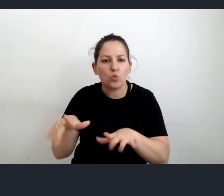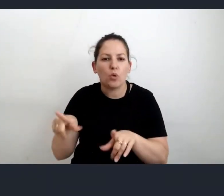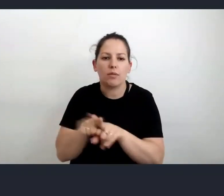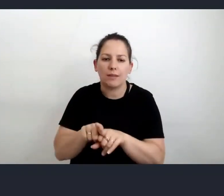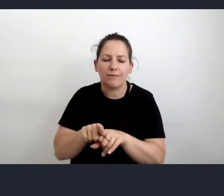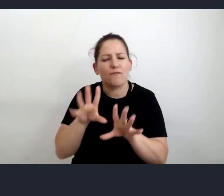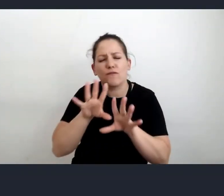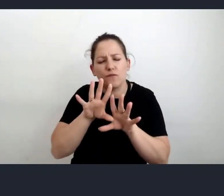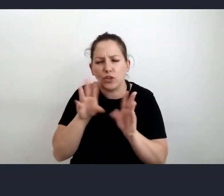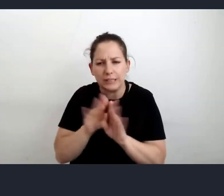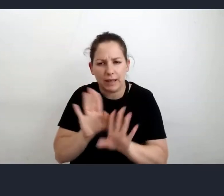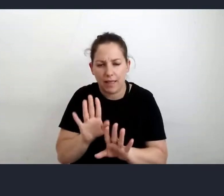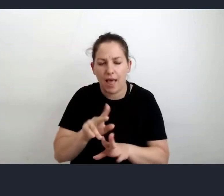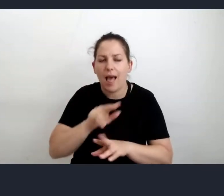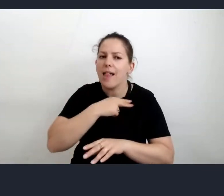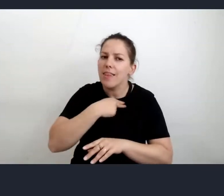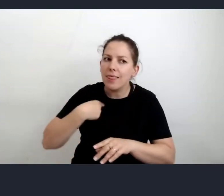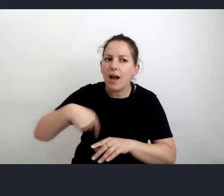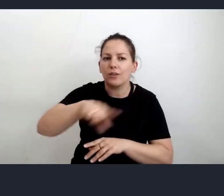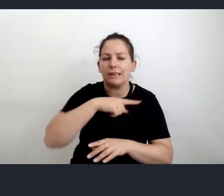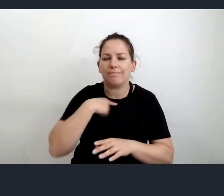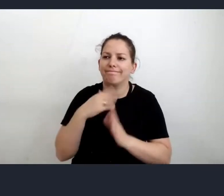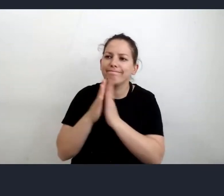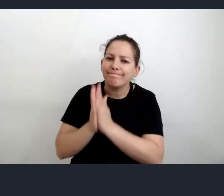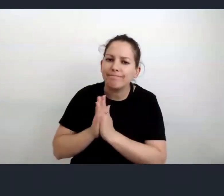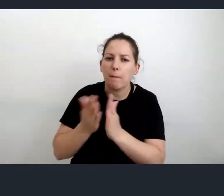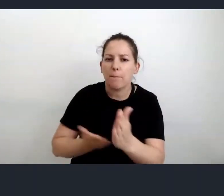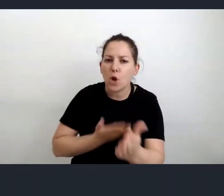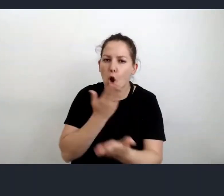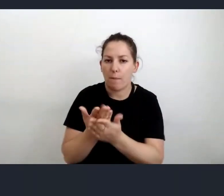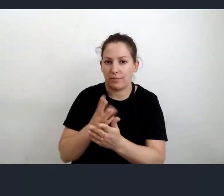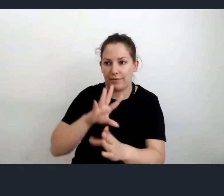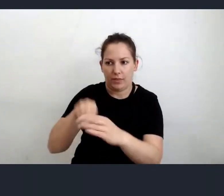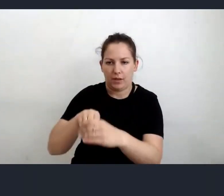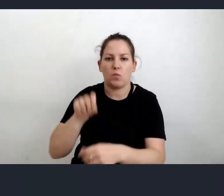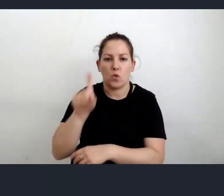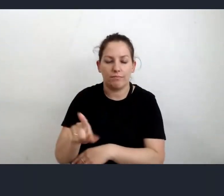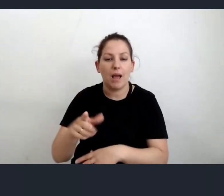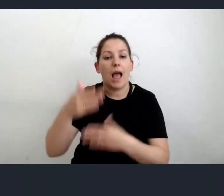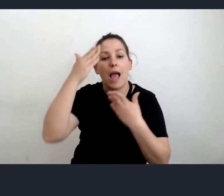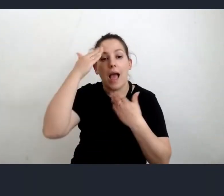ale sporo naszych postulatów i propozycji. A w Katowicach rozpoczniemy dyskusję